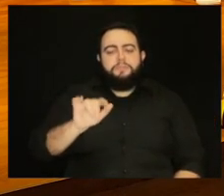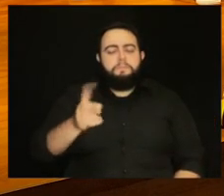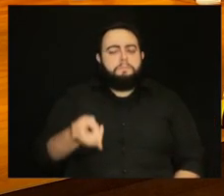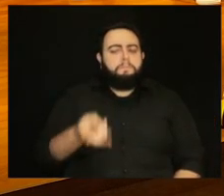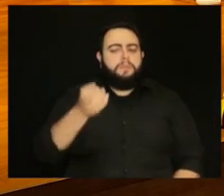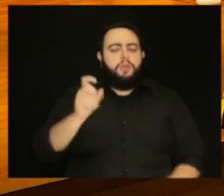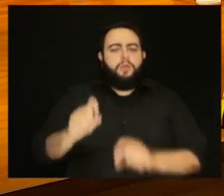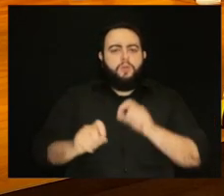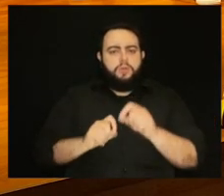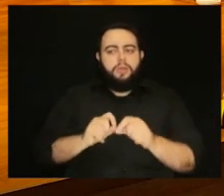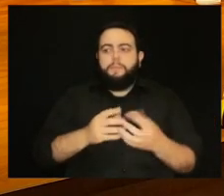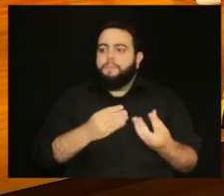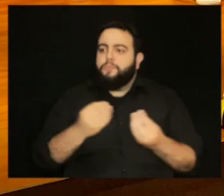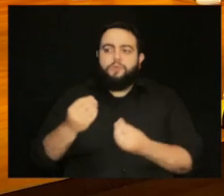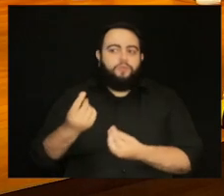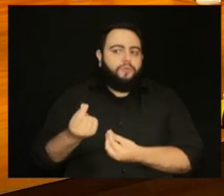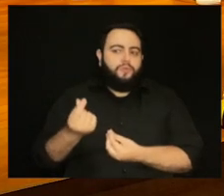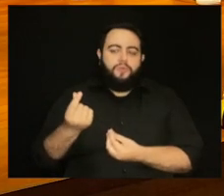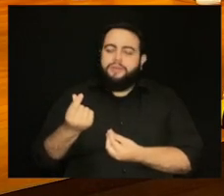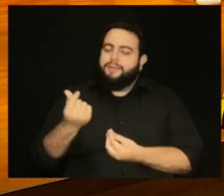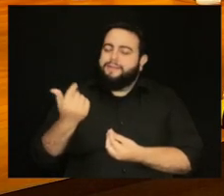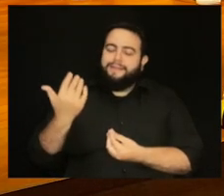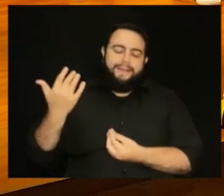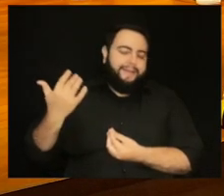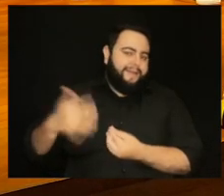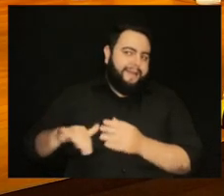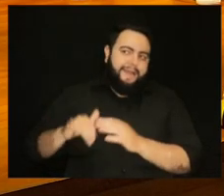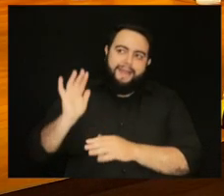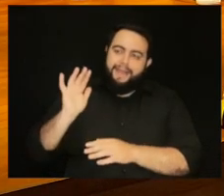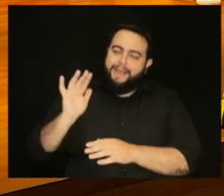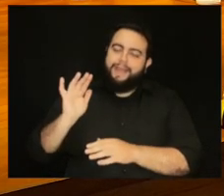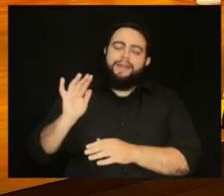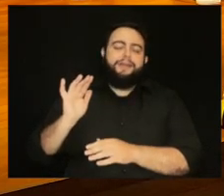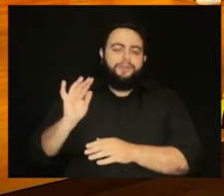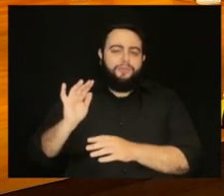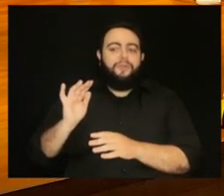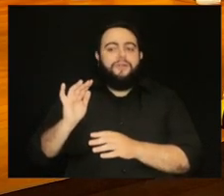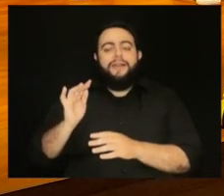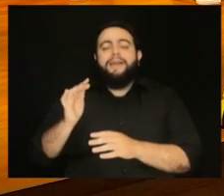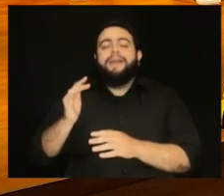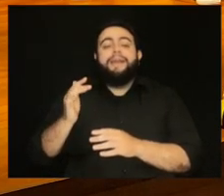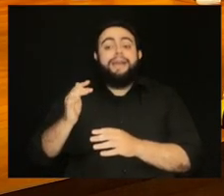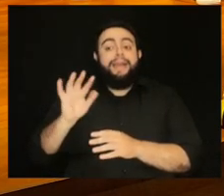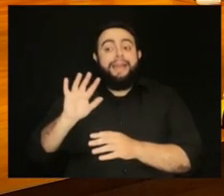eram muito caros então resolve montar uma fábrica de gramofones. Ele monta uma fábrica de gramofones